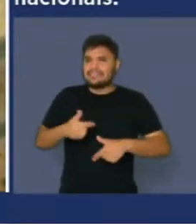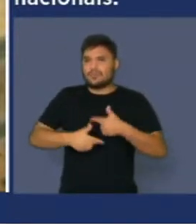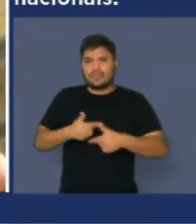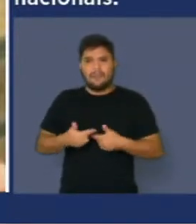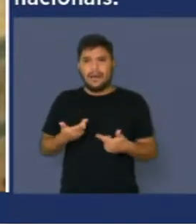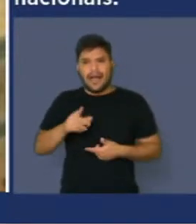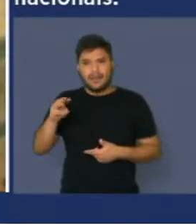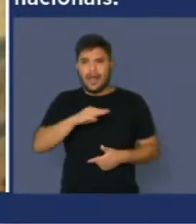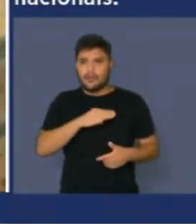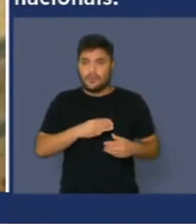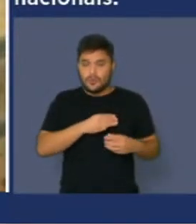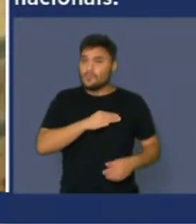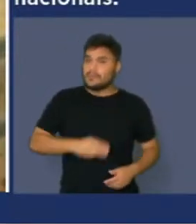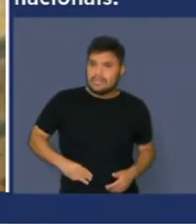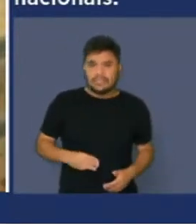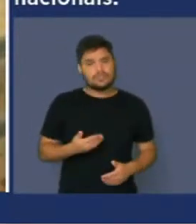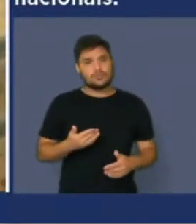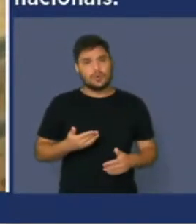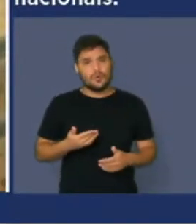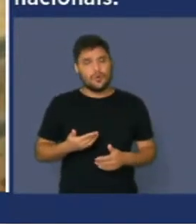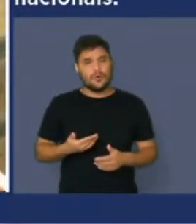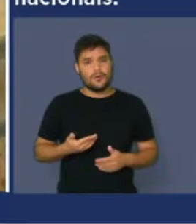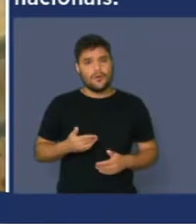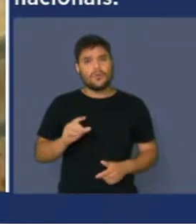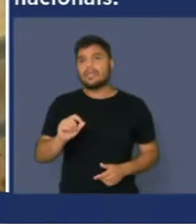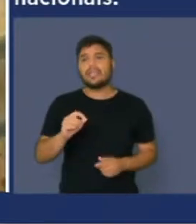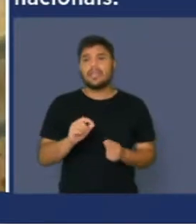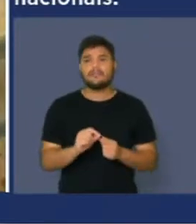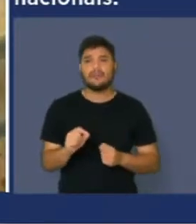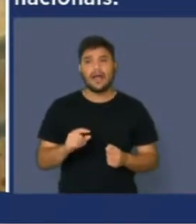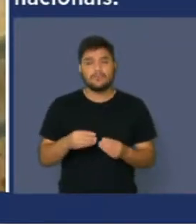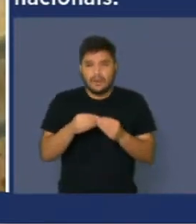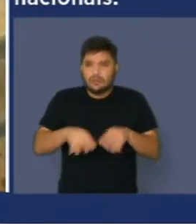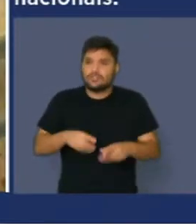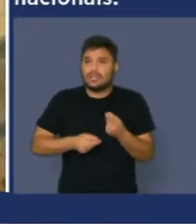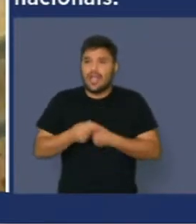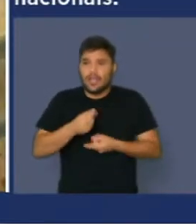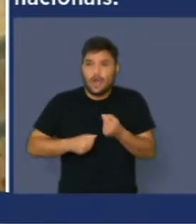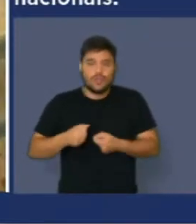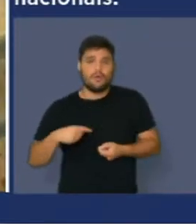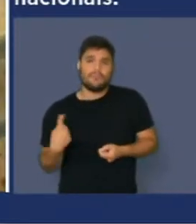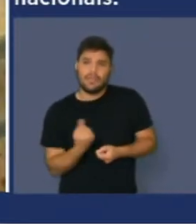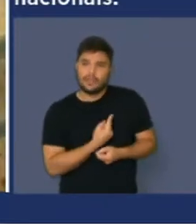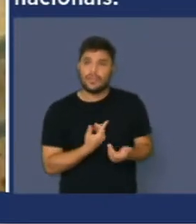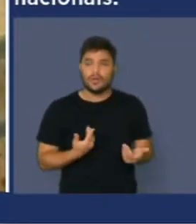DA ECONOMIA REAL DO BRASIL, PARA A NOSSA ECONOMIA, DOS EMPREGOS QUE NÓS PRECISAMOS, DA RENDA QUE NÓS PRECISAMOS PARA O TRABALHADOR, PARA O SENHOR E PARA A SENHORA QUE